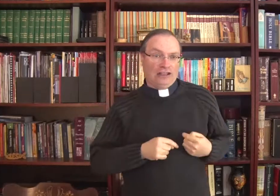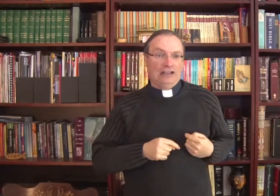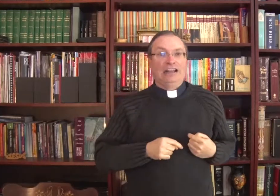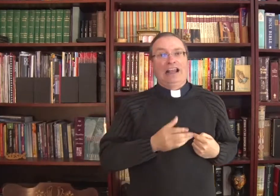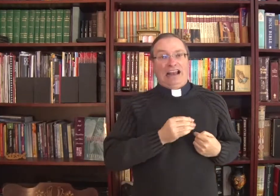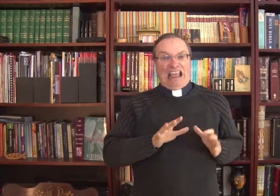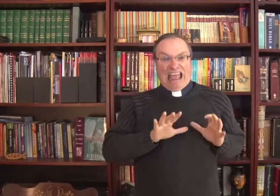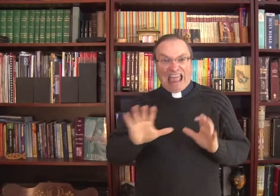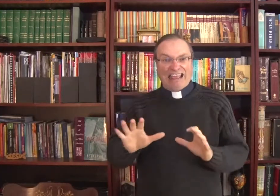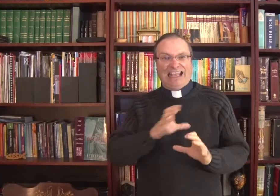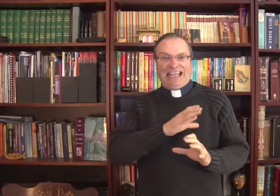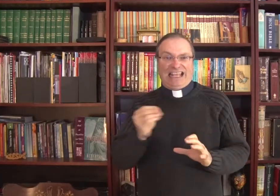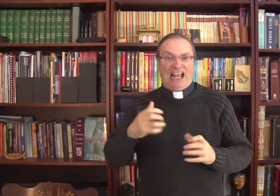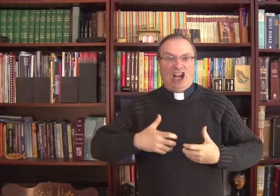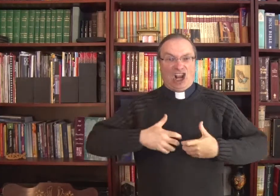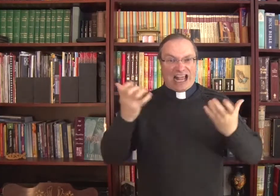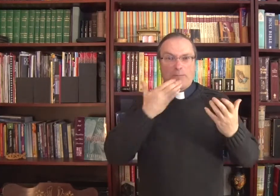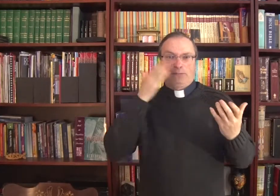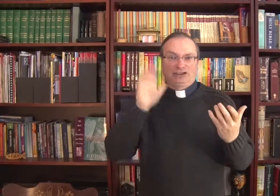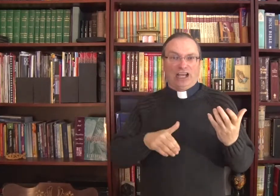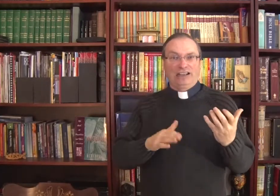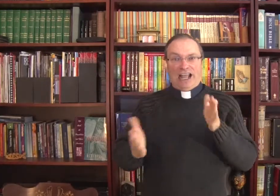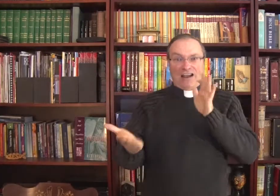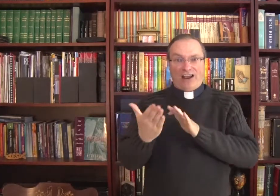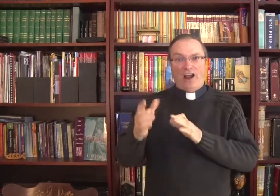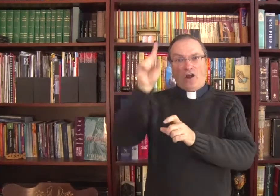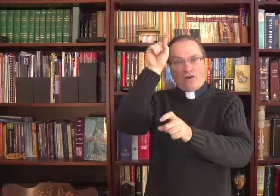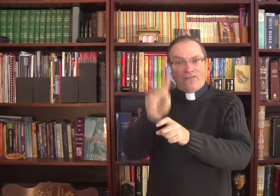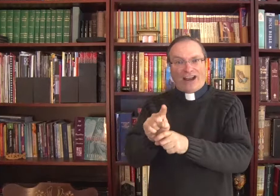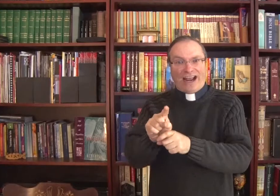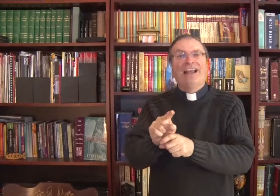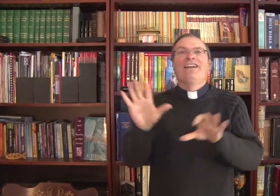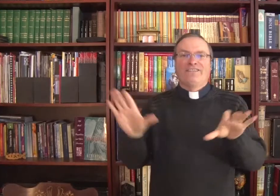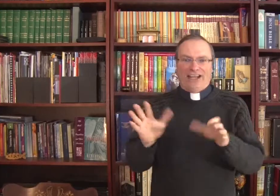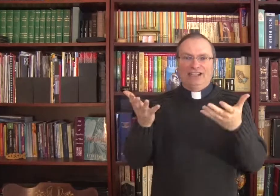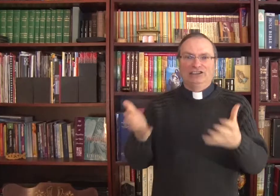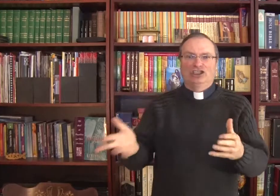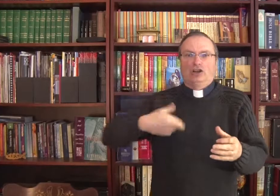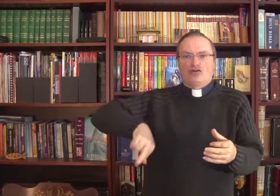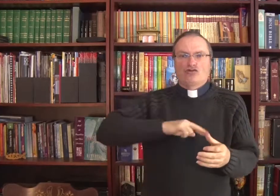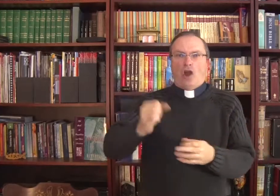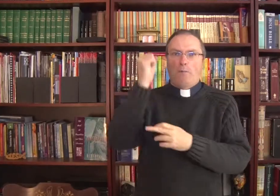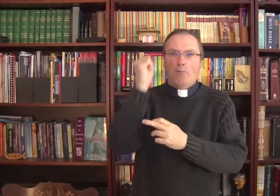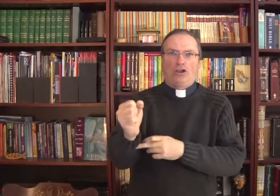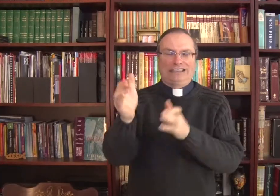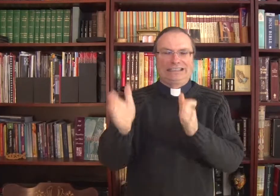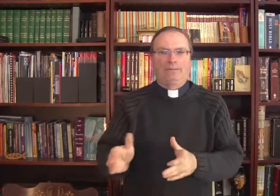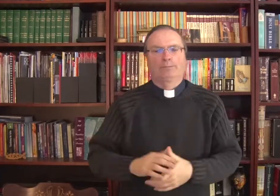la haine et la colère méchante envers un frère fait déjà de nous un meurtrier.